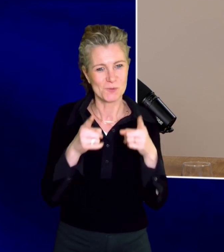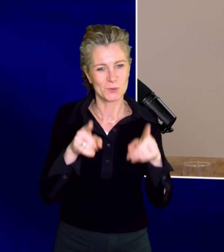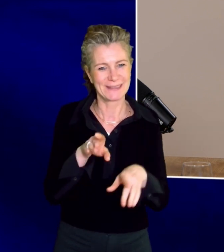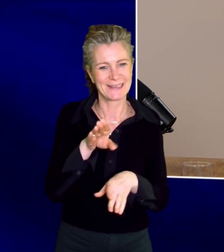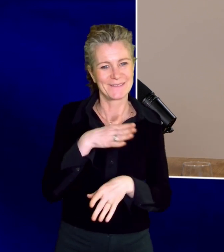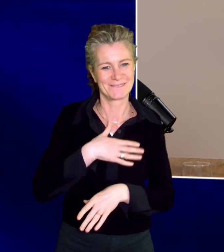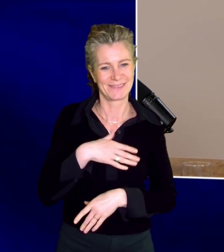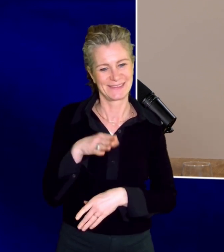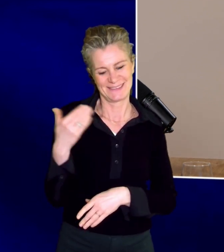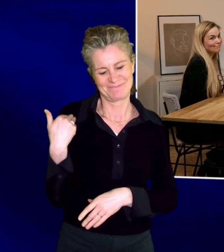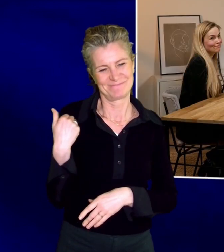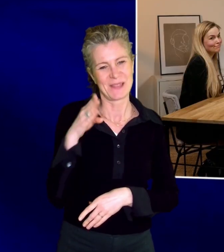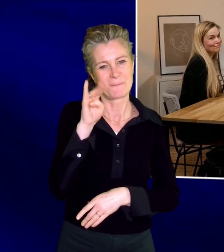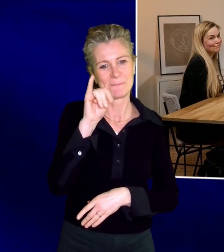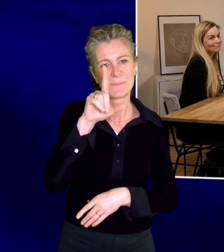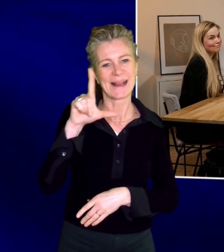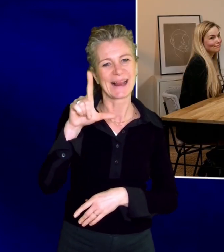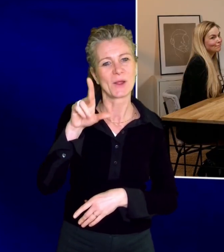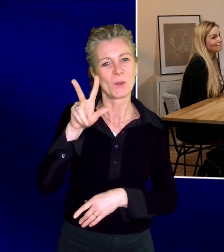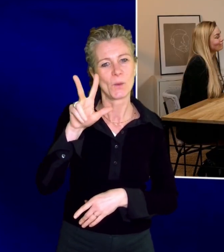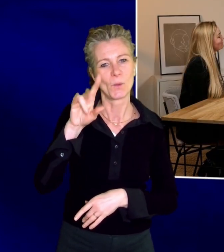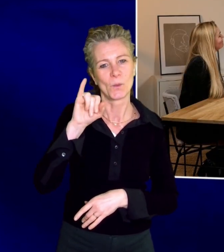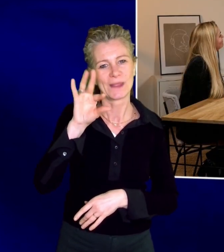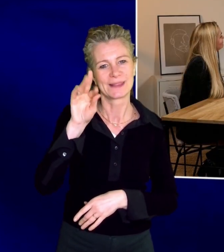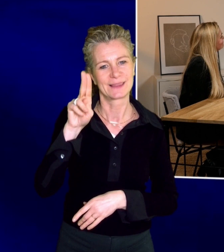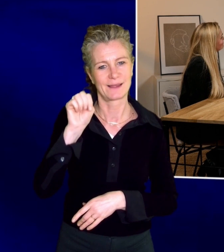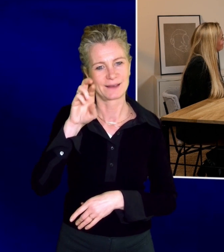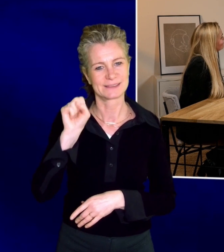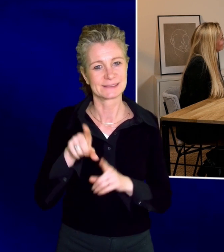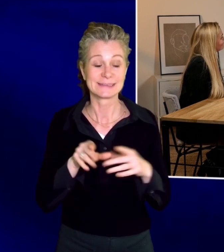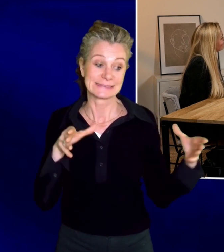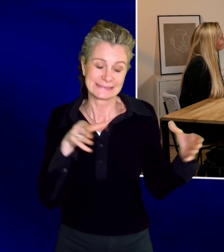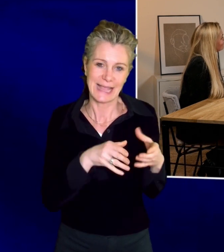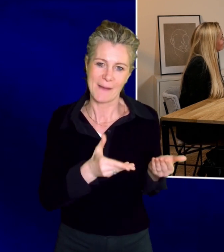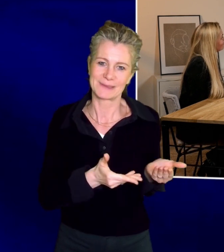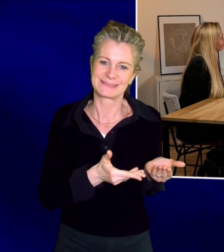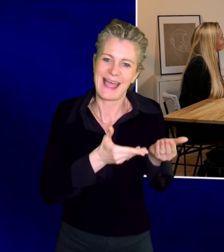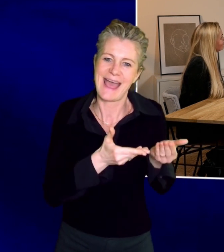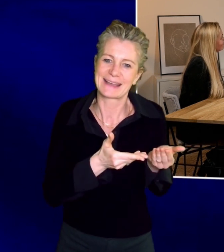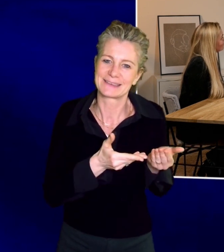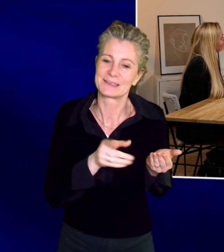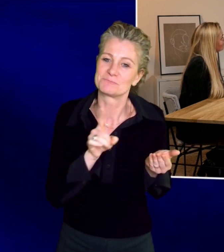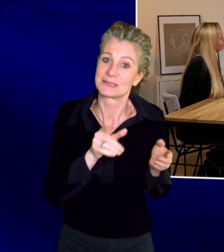Samen dragen voelt lichter dan alleen. Dat wordt veel gezegd over het lotgenotencontact.